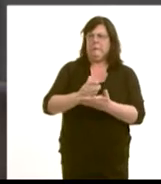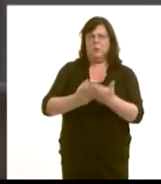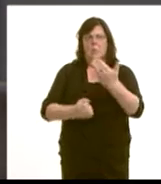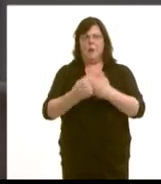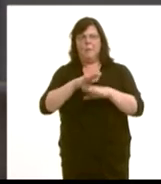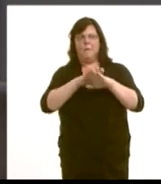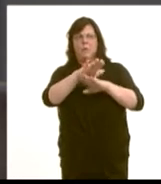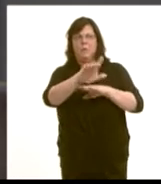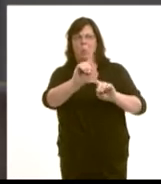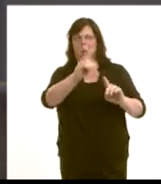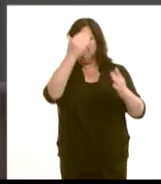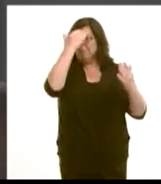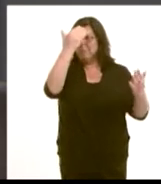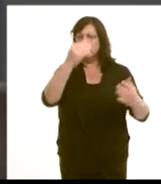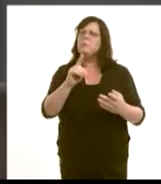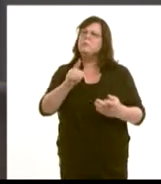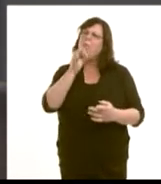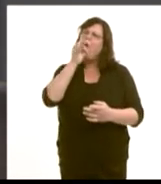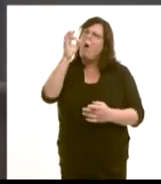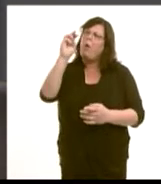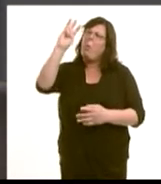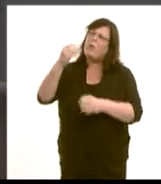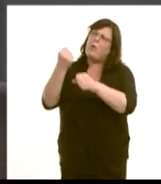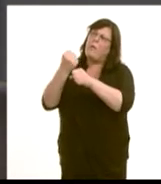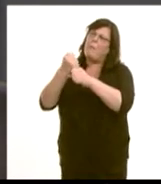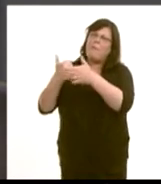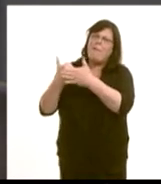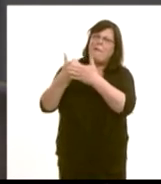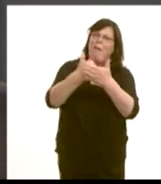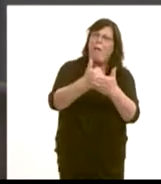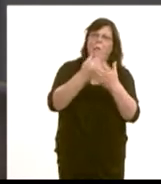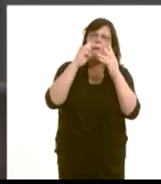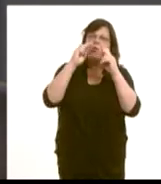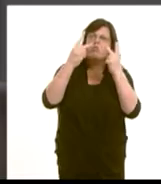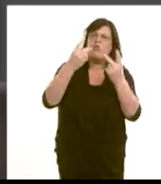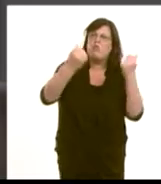Yn sgil y bleidlais yna ar y refferendwmóac mae Paul eisoes wedi sÙn am y ffaith bod